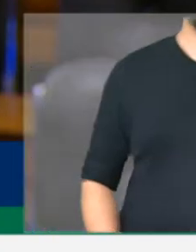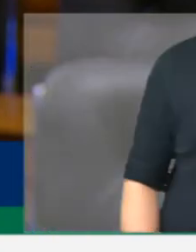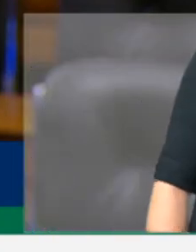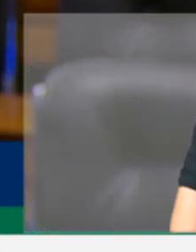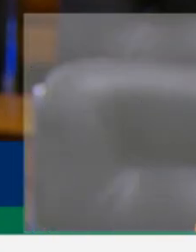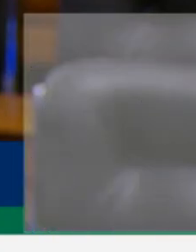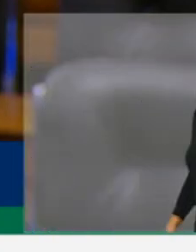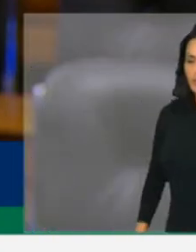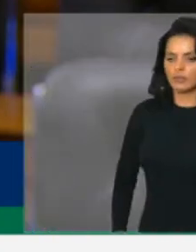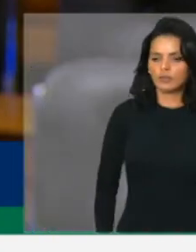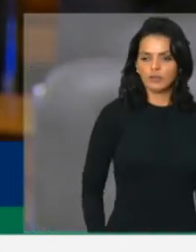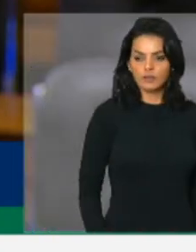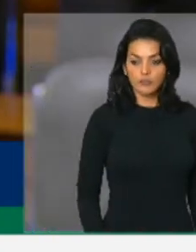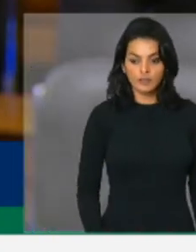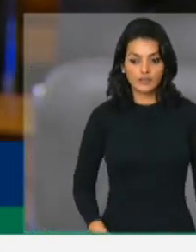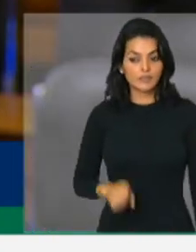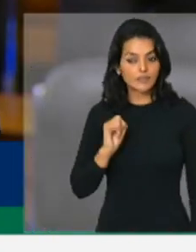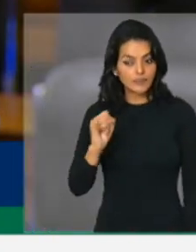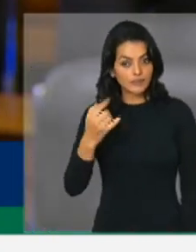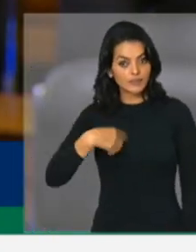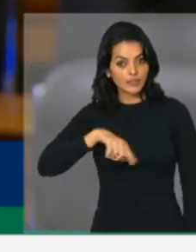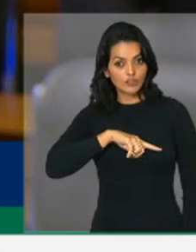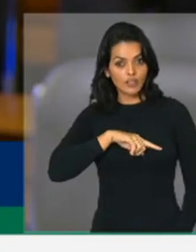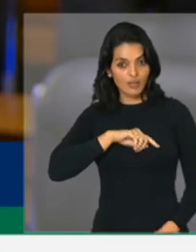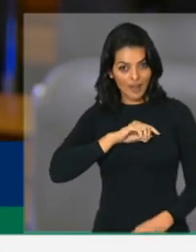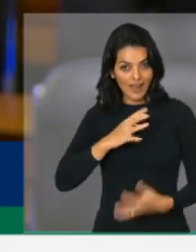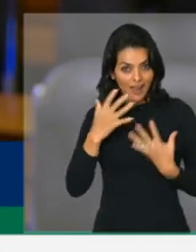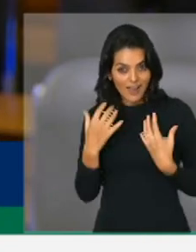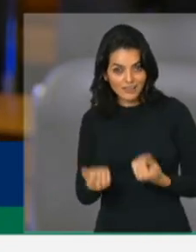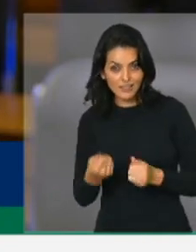MUITO MAIS BRANDOS E AS RENEGOCIAÇÕES, OBRIGATORIAMENTE, TÊM QUE SER APRESENTADAS NOVAS GARANTIAS.